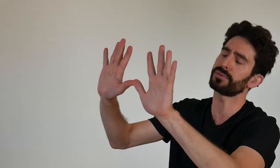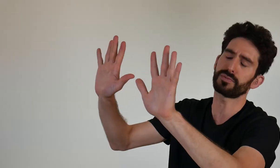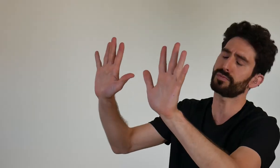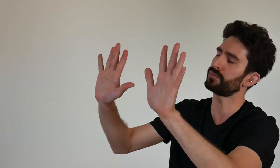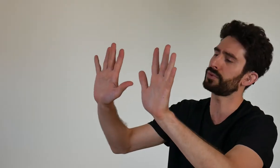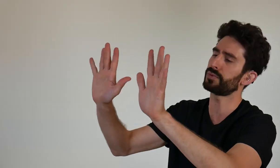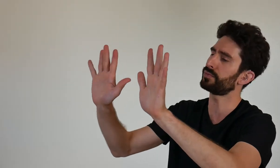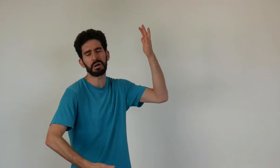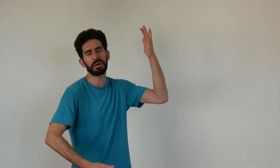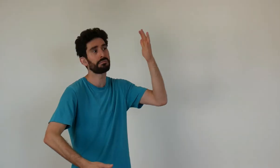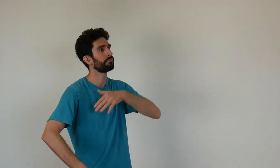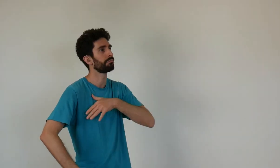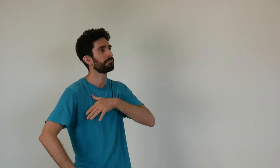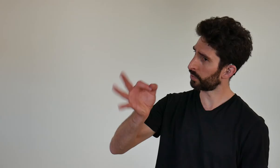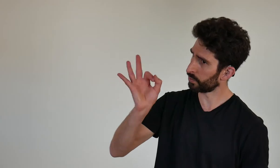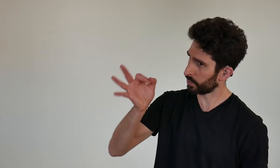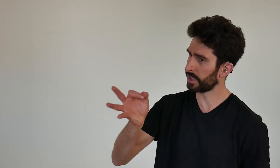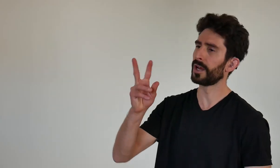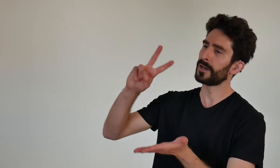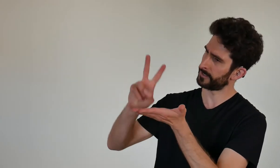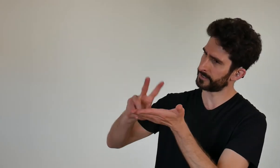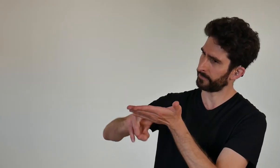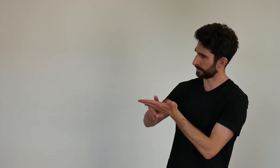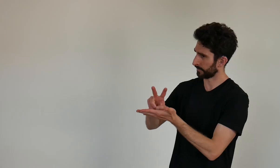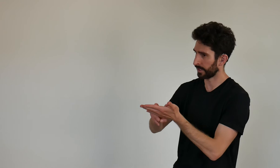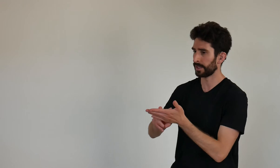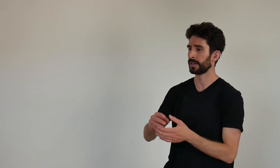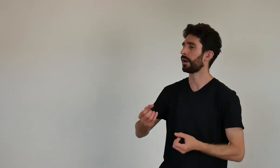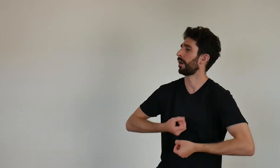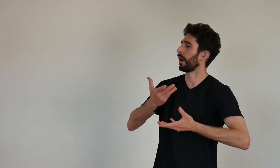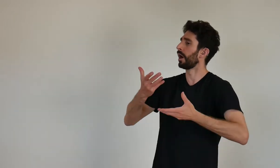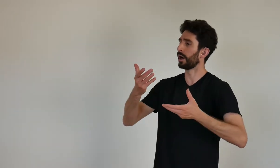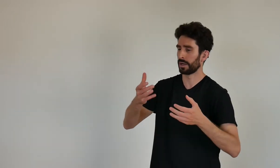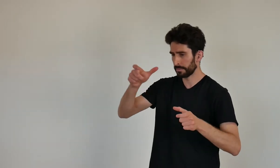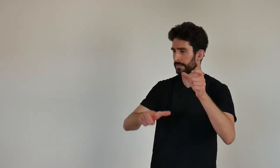Stop, stop, stop. Oui, c'est vrai que dans l'art,